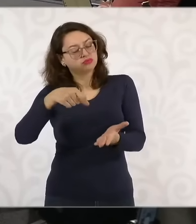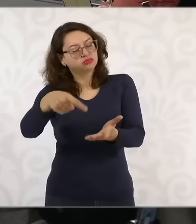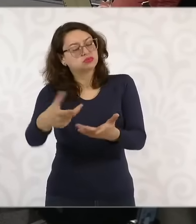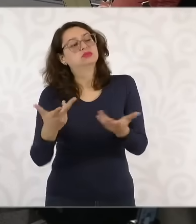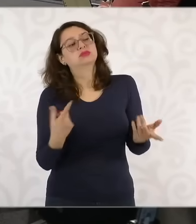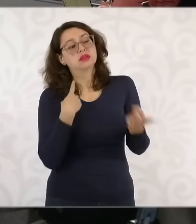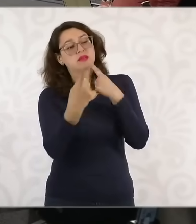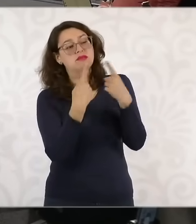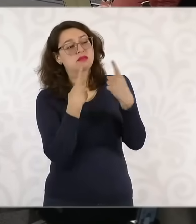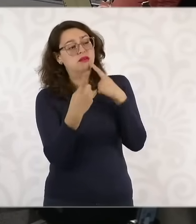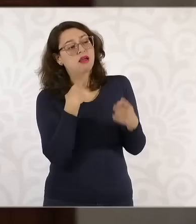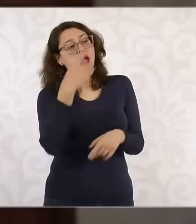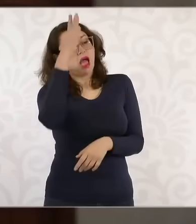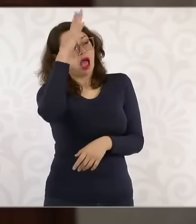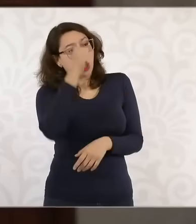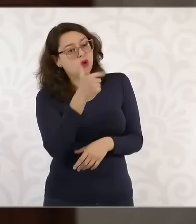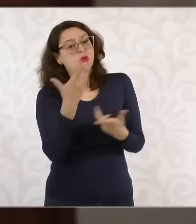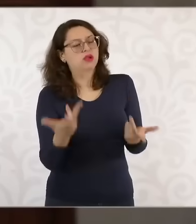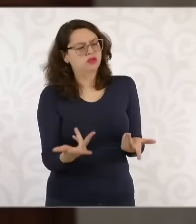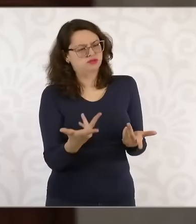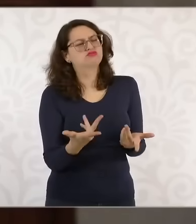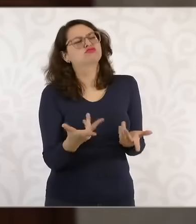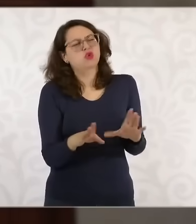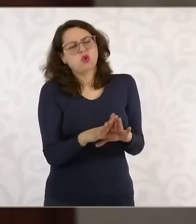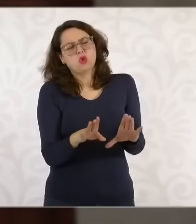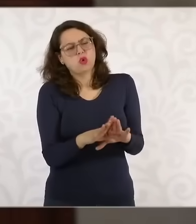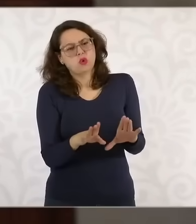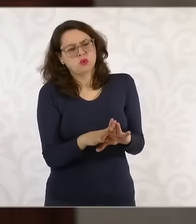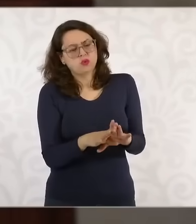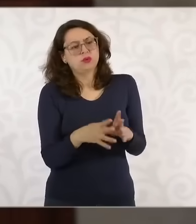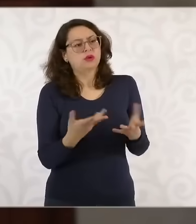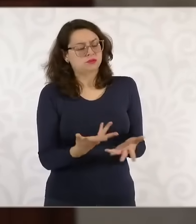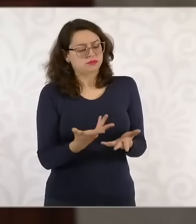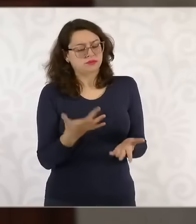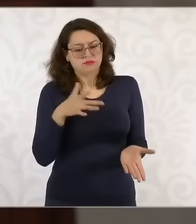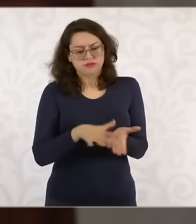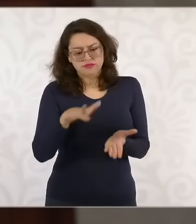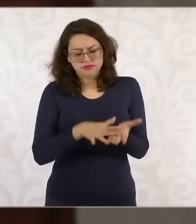informar cómo cambió el apoyo a este sector a través de fertilizantes, apoyos a la producción y